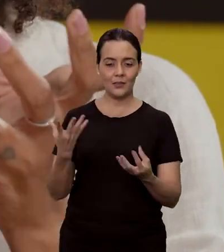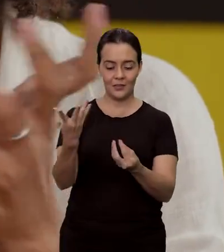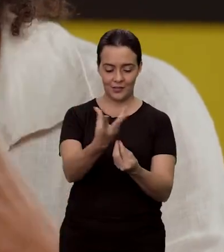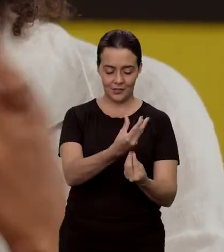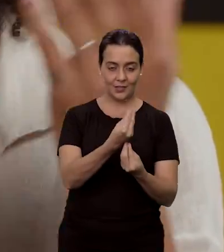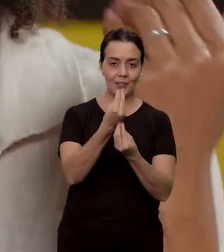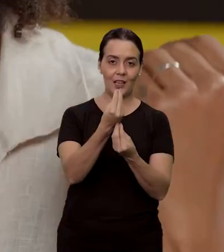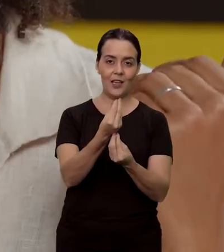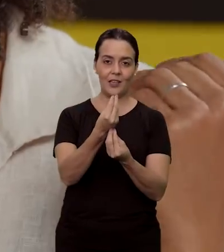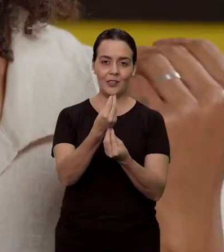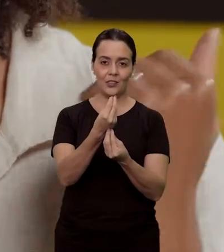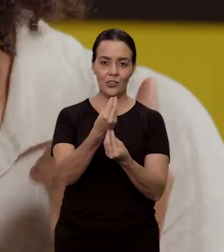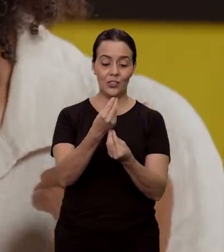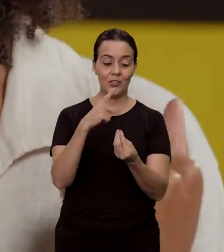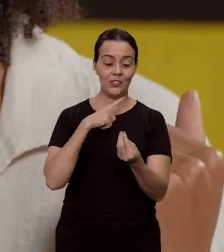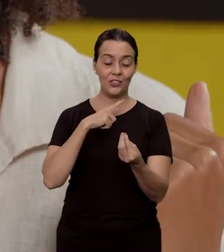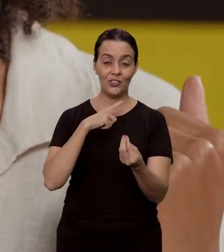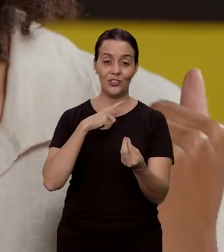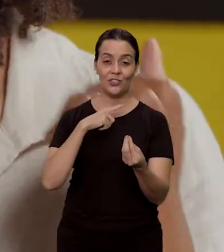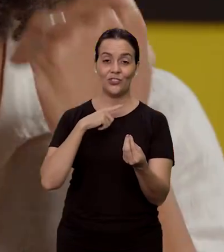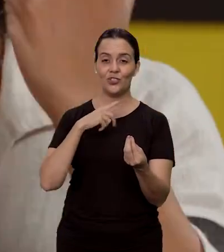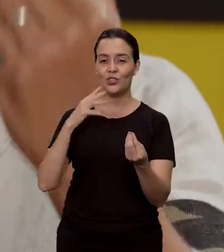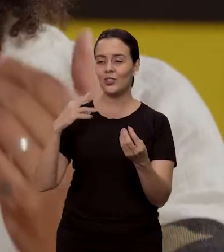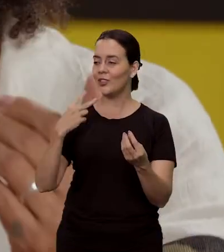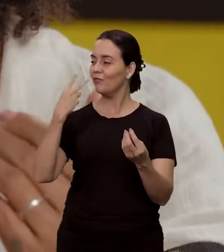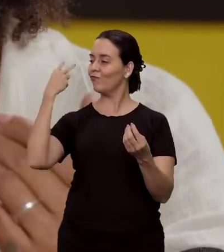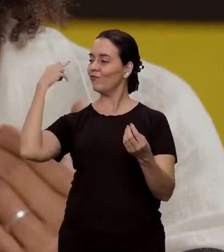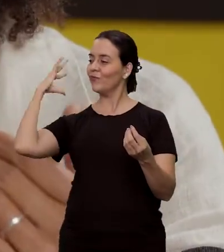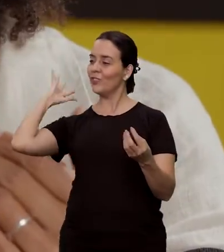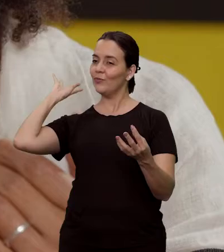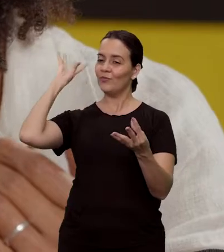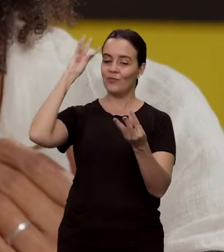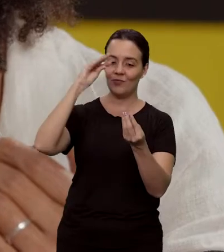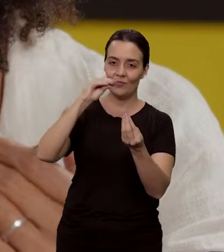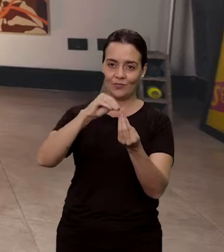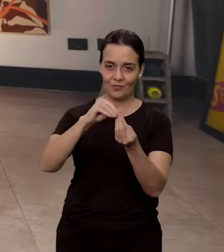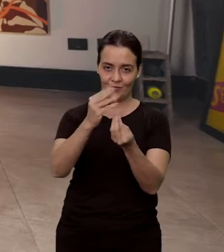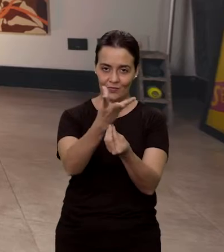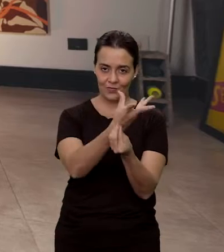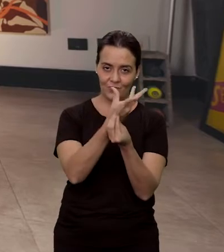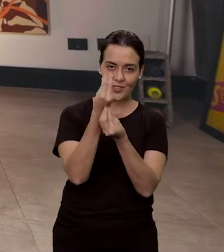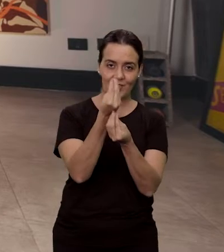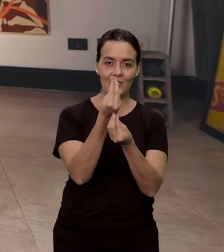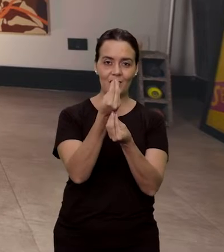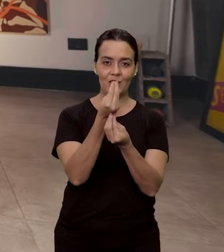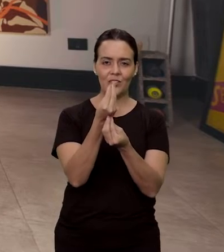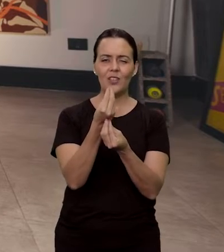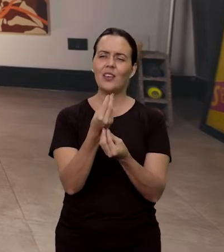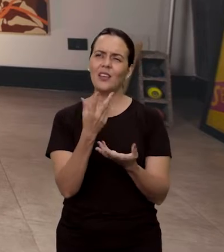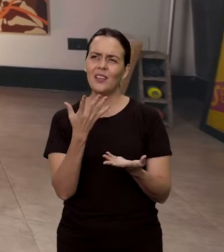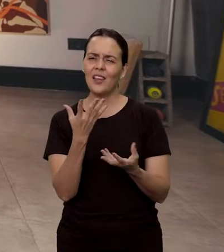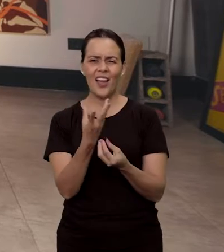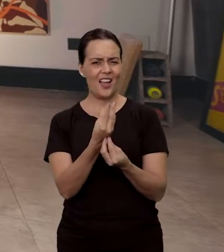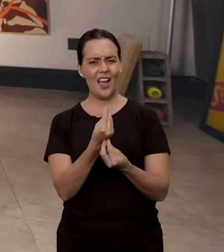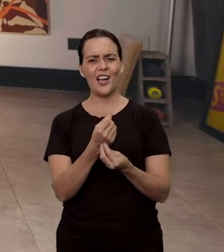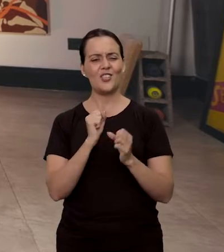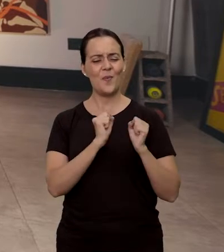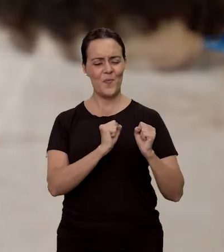mas ele estava olhando para os ancestrais. E ele trouxe algo moderno, ao mesmo tempo, que é um poder a arte, assim.